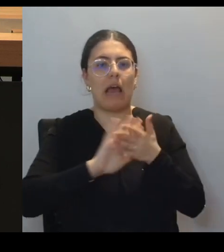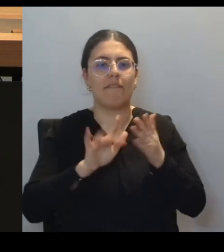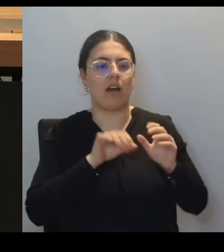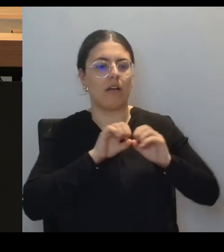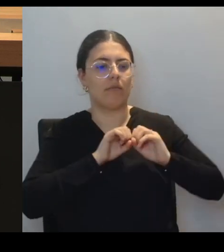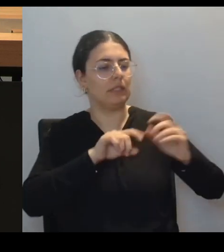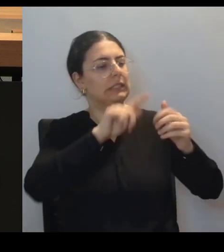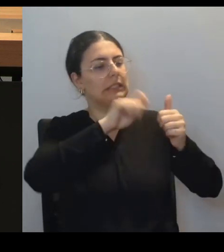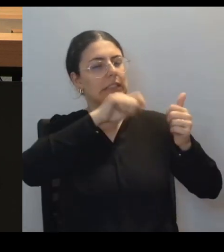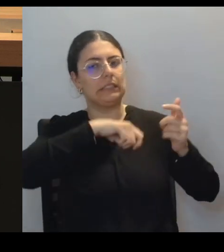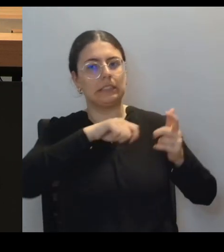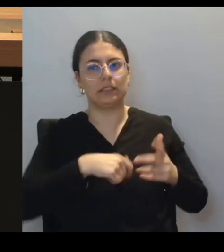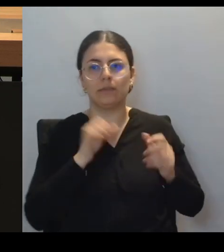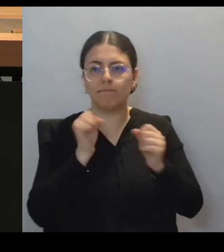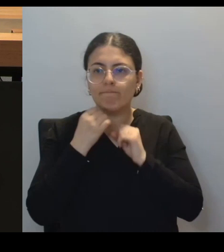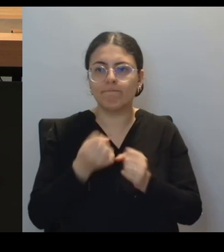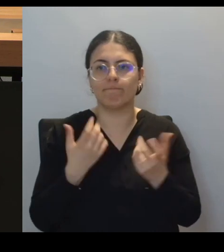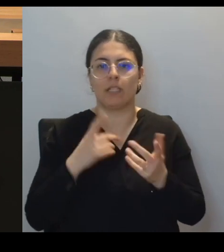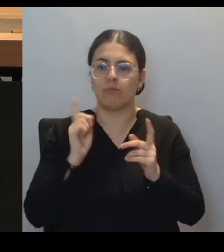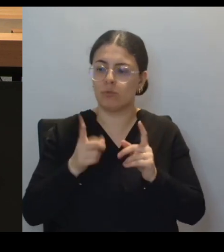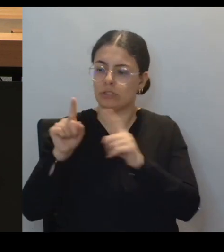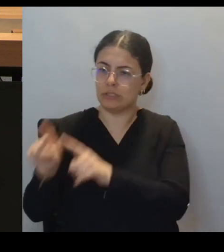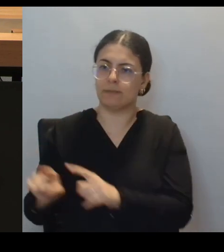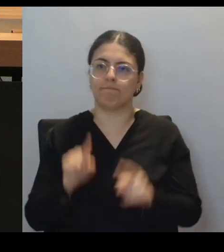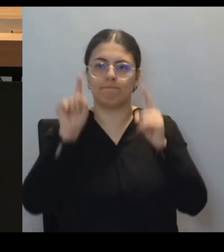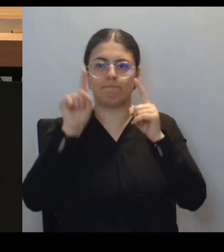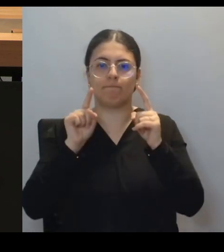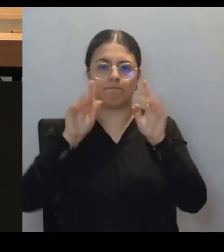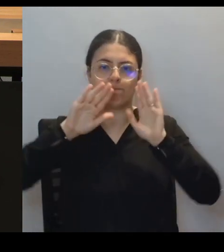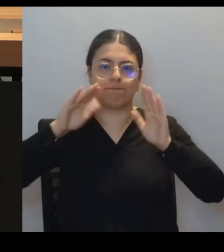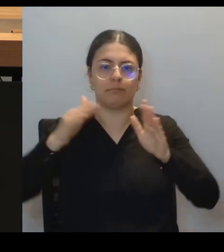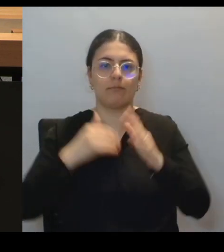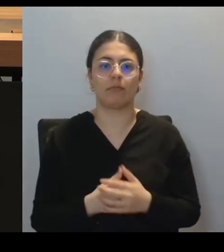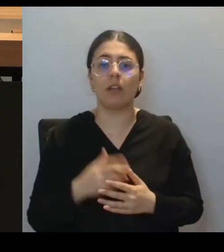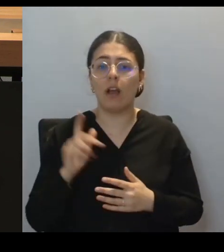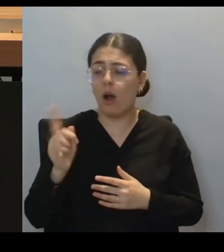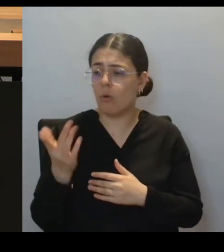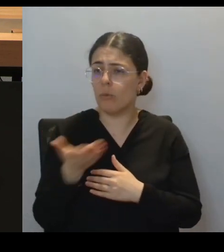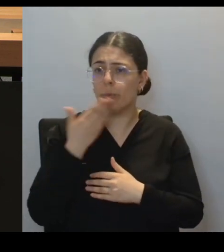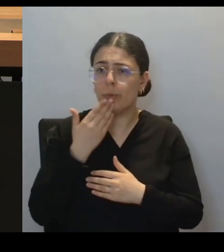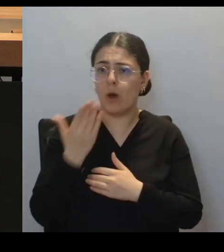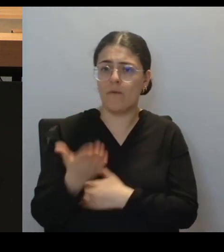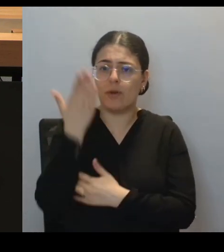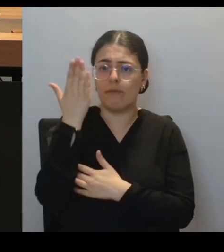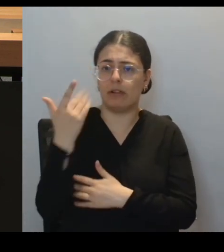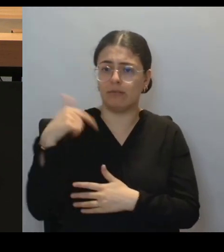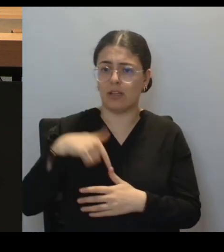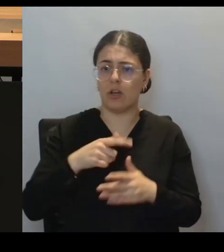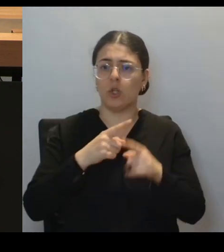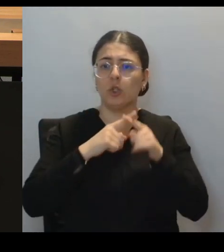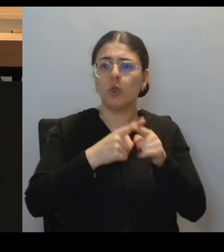eine erhebliche Unterversorgung in der Schuldner und Insolvenzberatung besteht? Der Rechnungshof stellte fest, dass